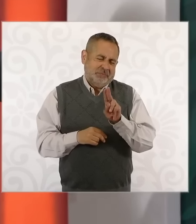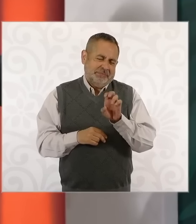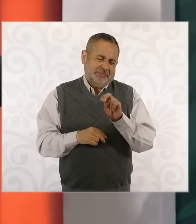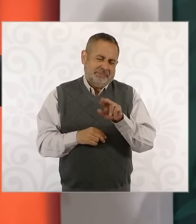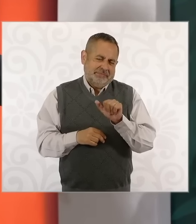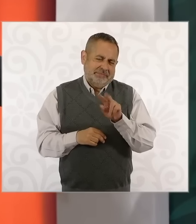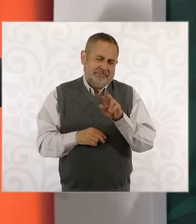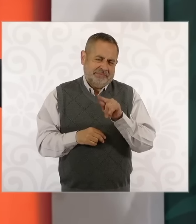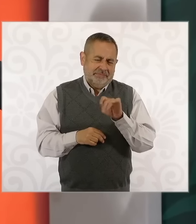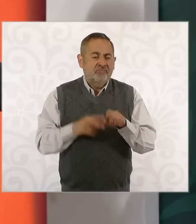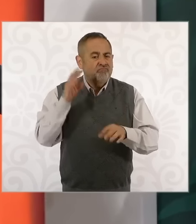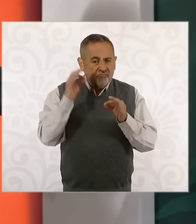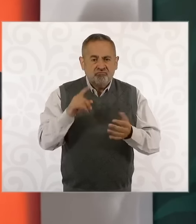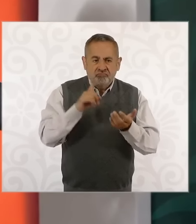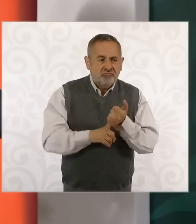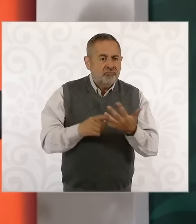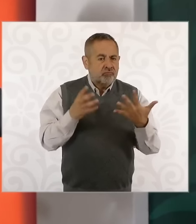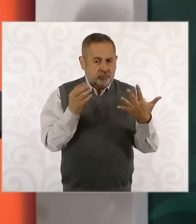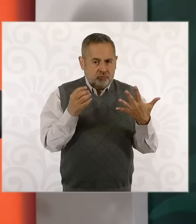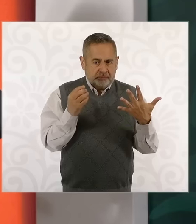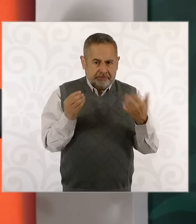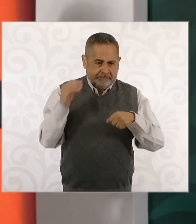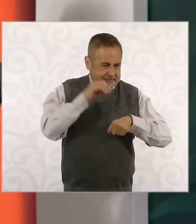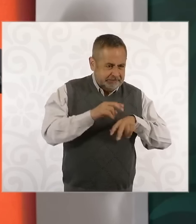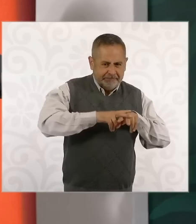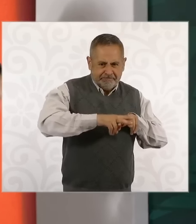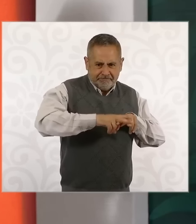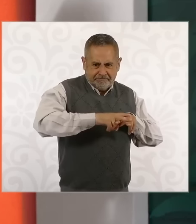una ampliación y se construirán nuevos andenes y se hará una reconfiguración del área de vestíbulo,